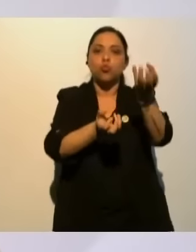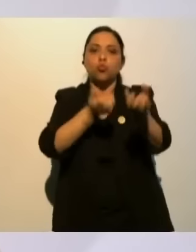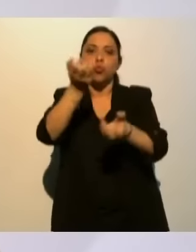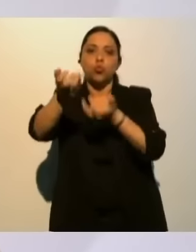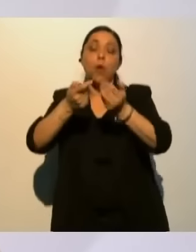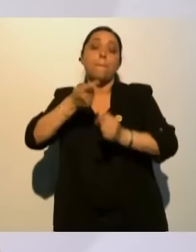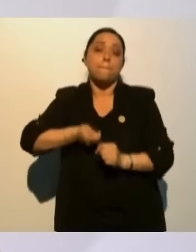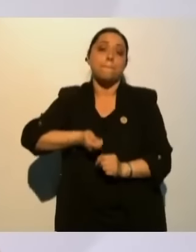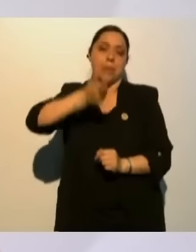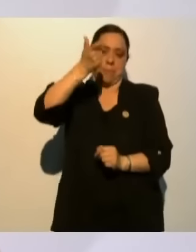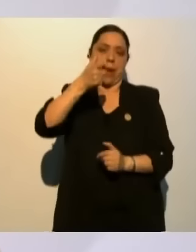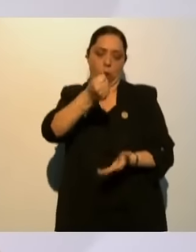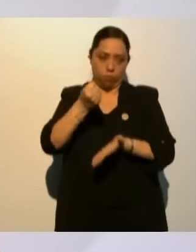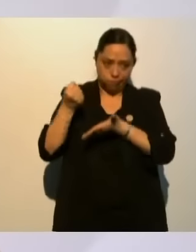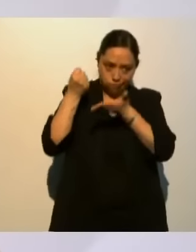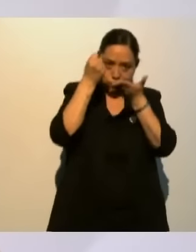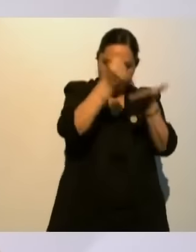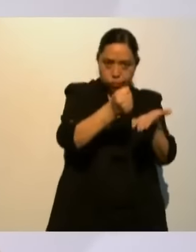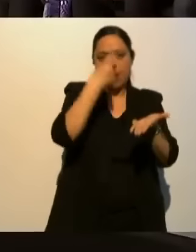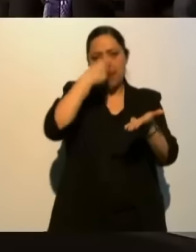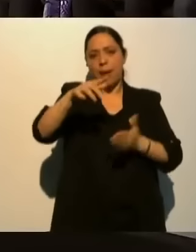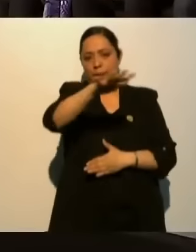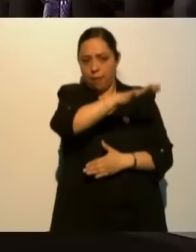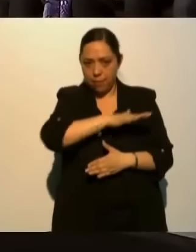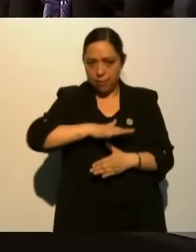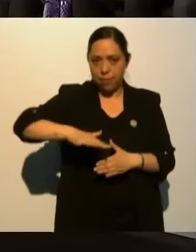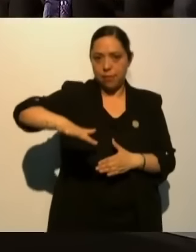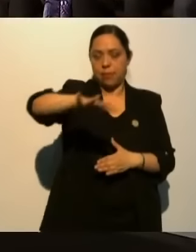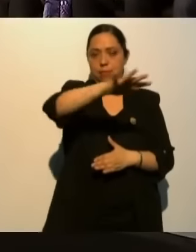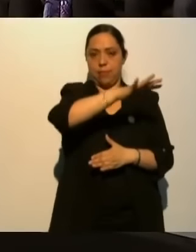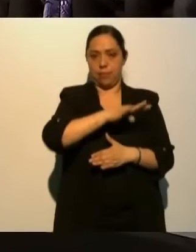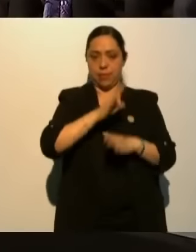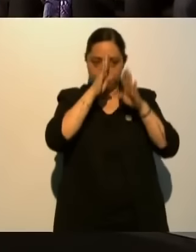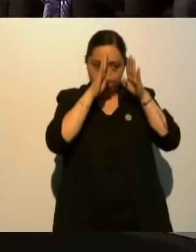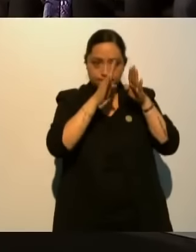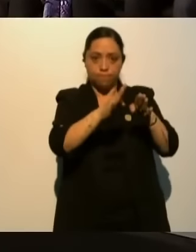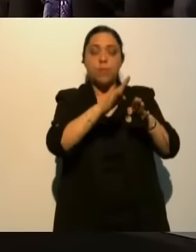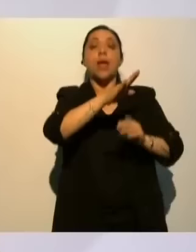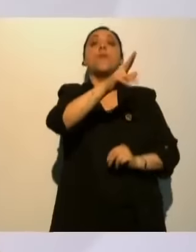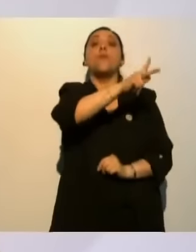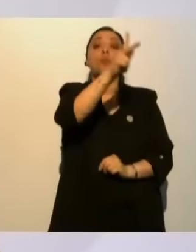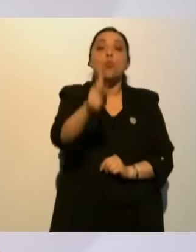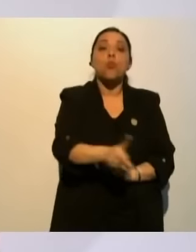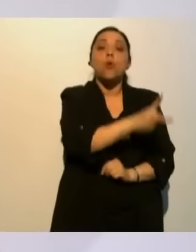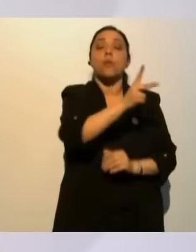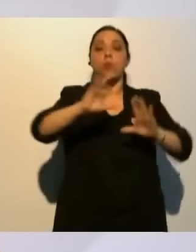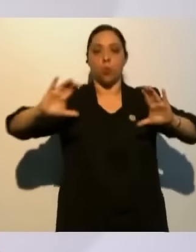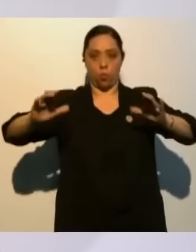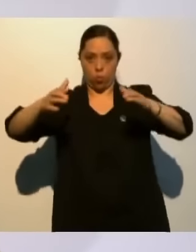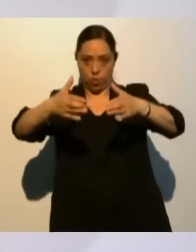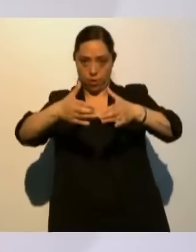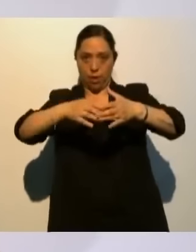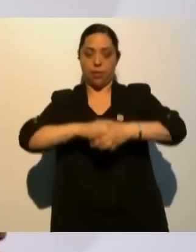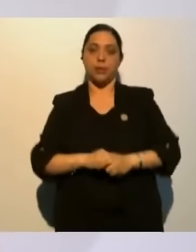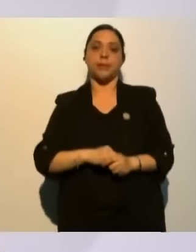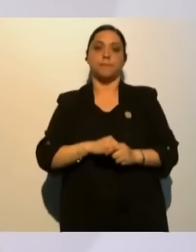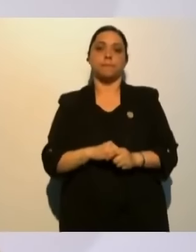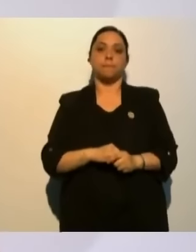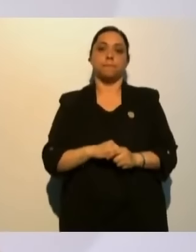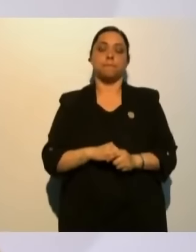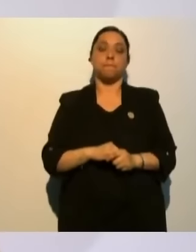infraestructura social que se destina a pueblos y comunidades y queremos que ustedes lo sepan Y